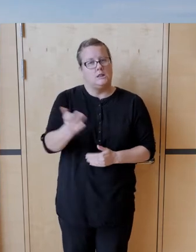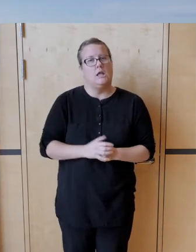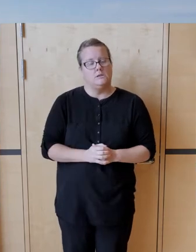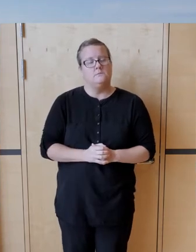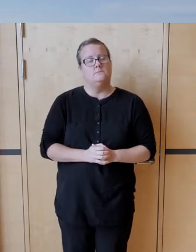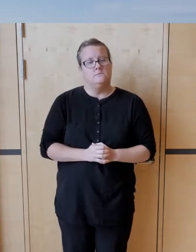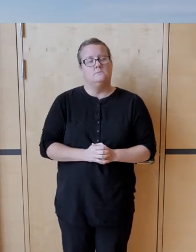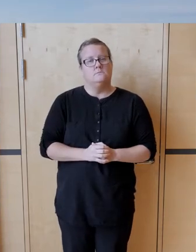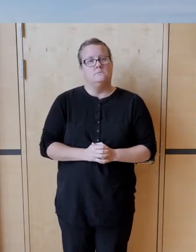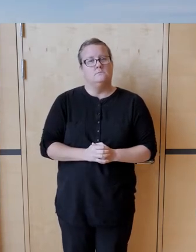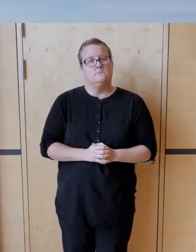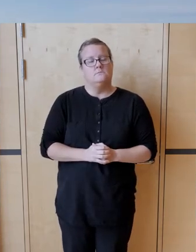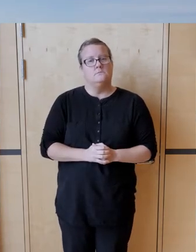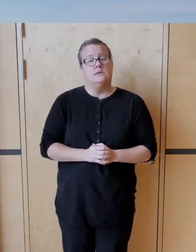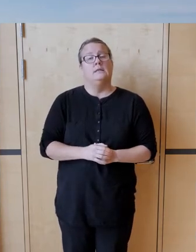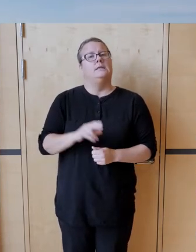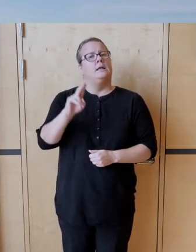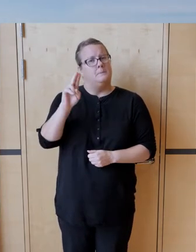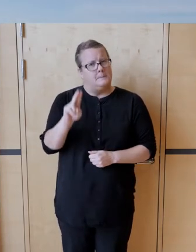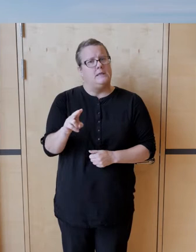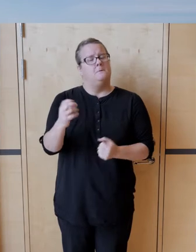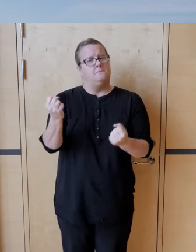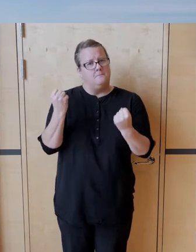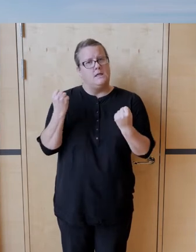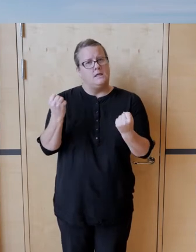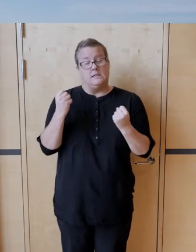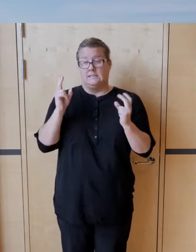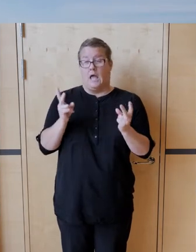Det är ju väldigt viktigt som Andreas var inne på att man